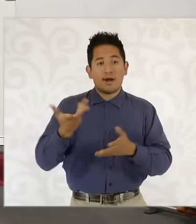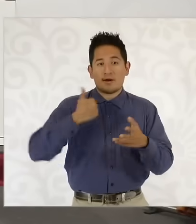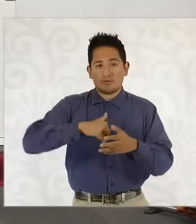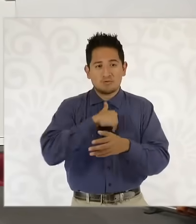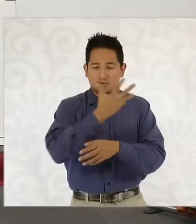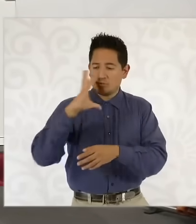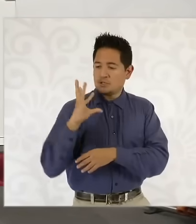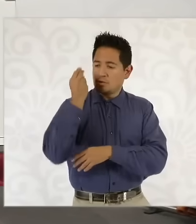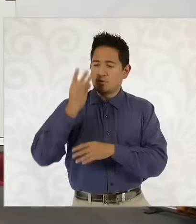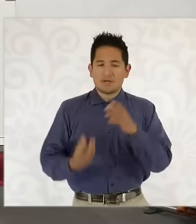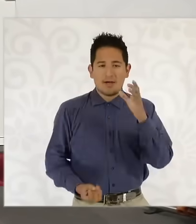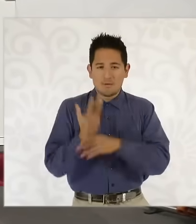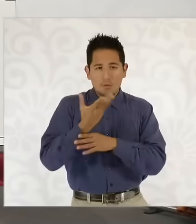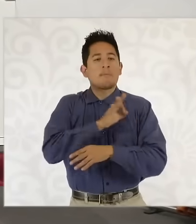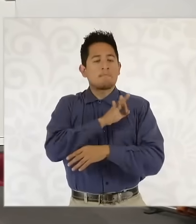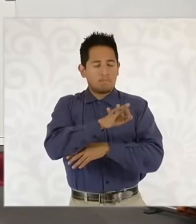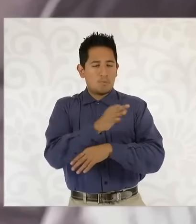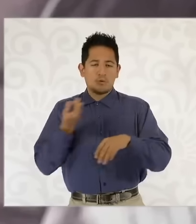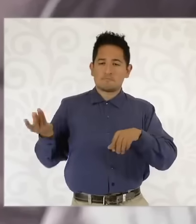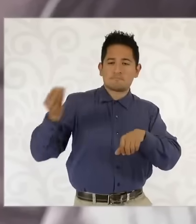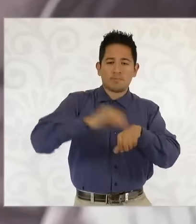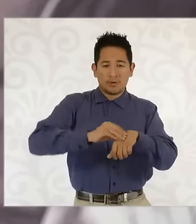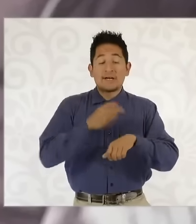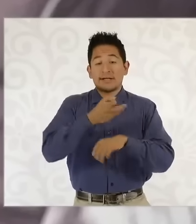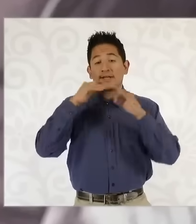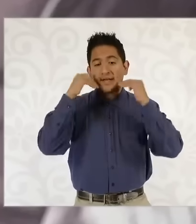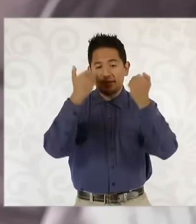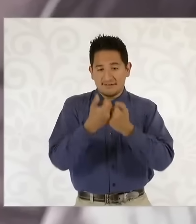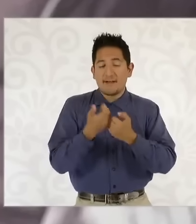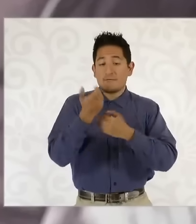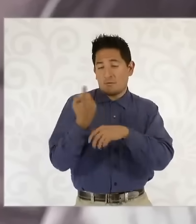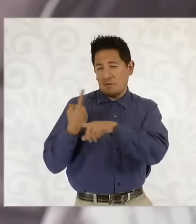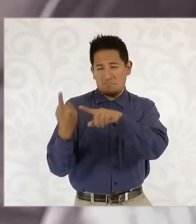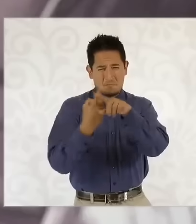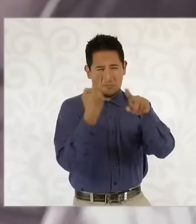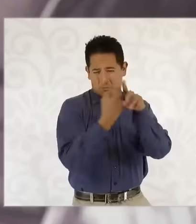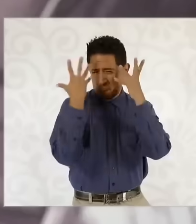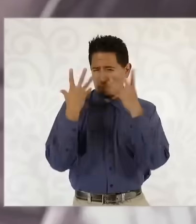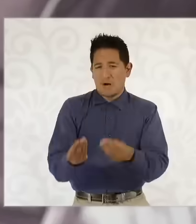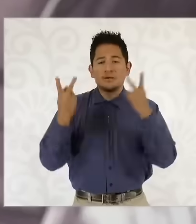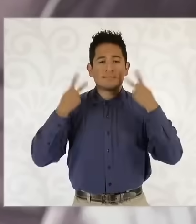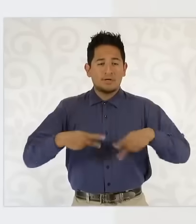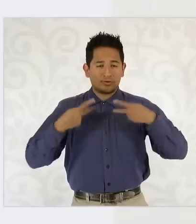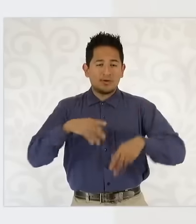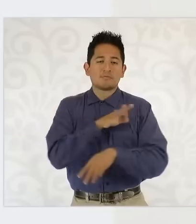con esto se van a beneficiar más de 50 millones de usuarios en todo en todo el país. A todos y